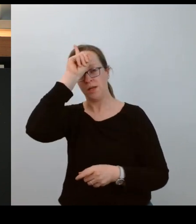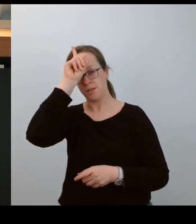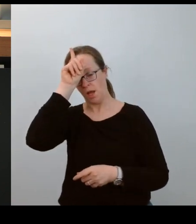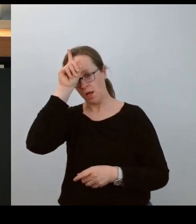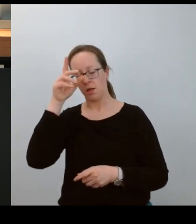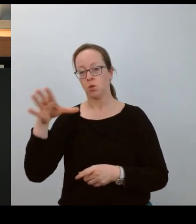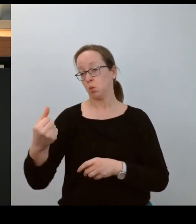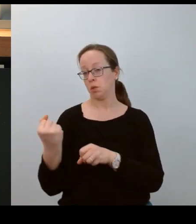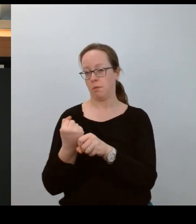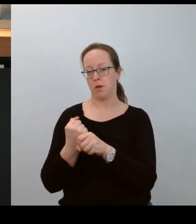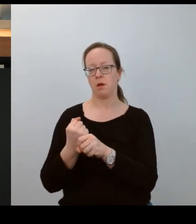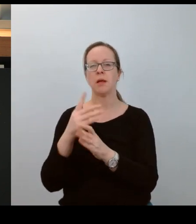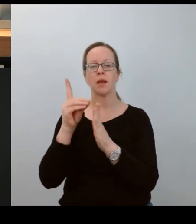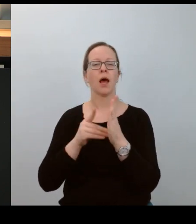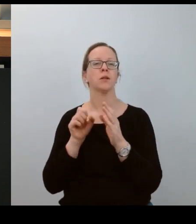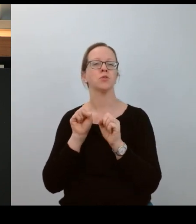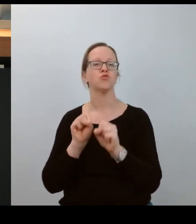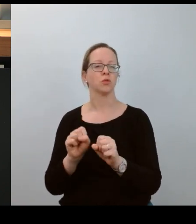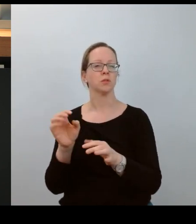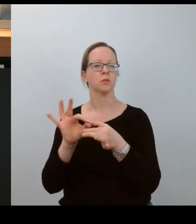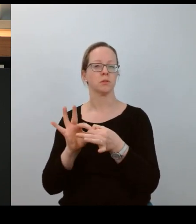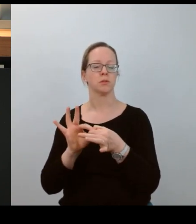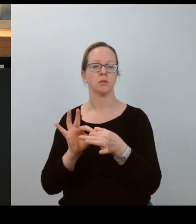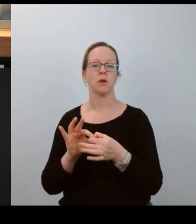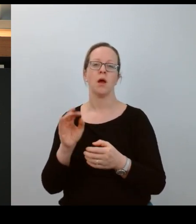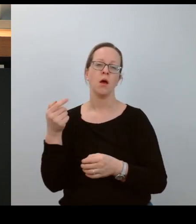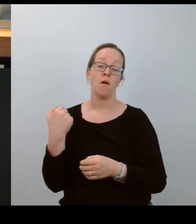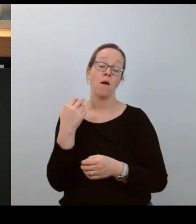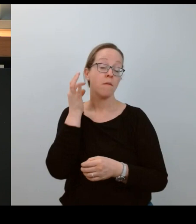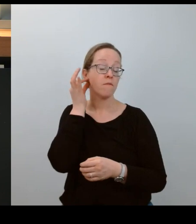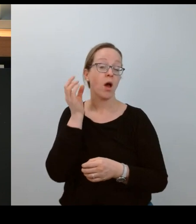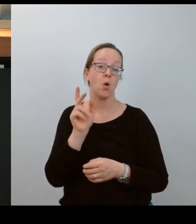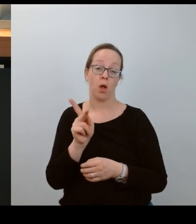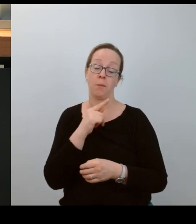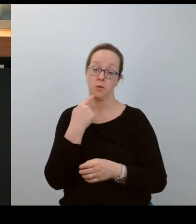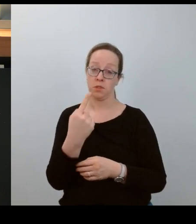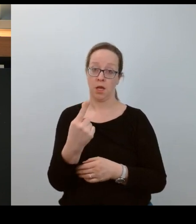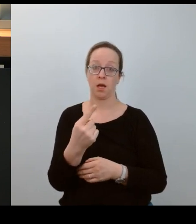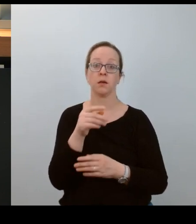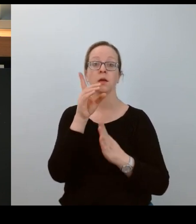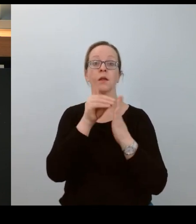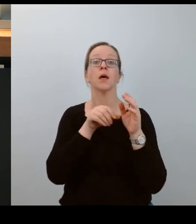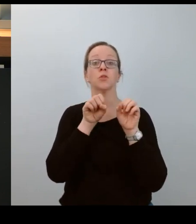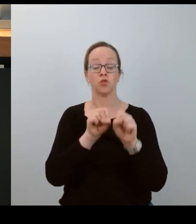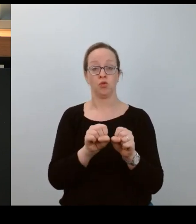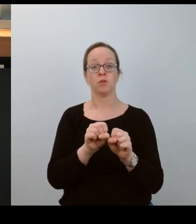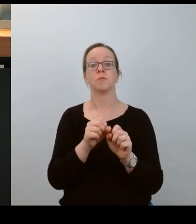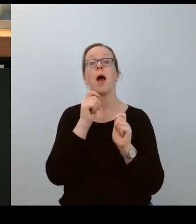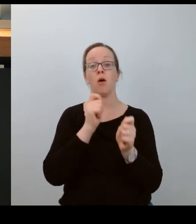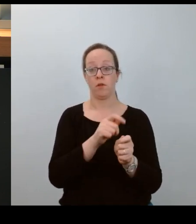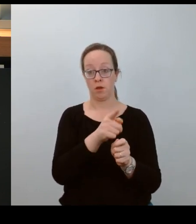Wir haben in Berlin - das gilt für ganz Deutschland - das Gleichgewicht zwischen einem starken Datenschutz und effektive Polizeiarbeit